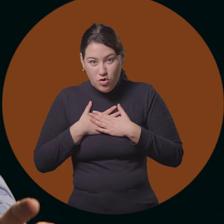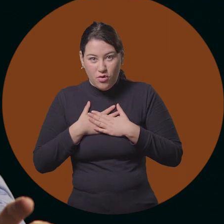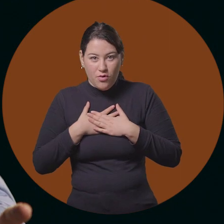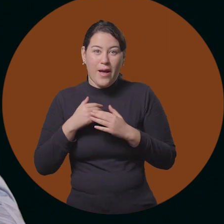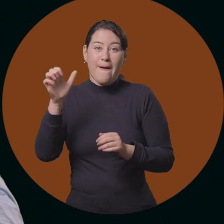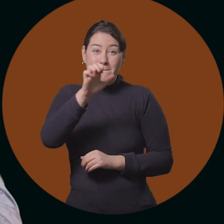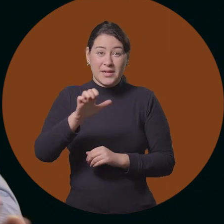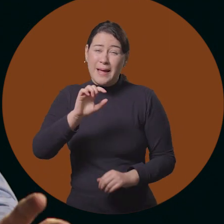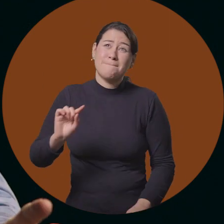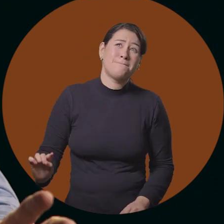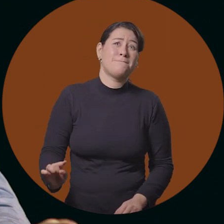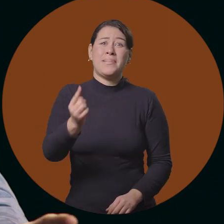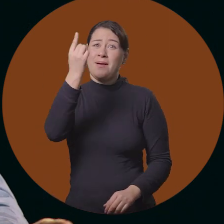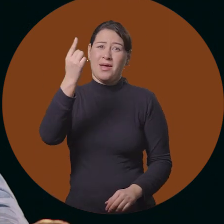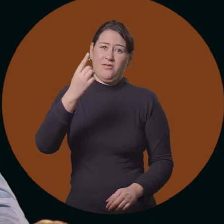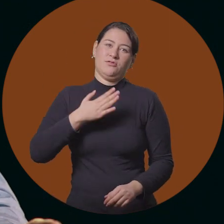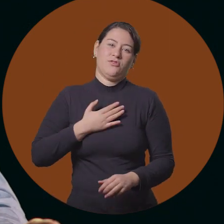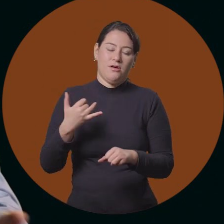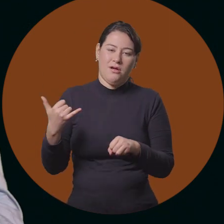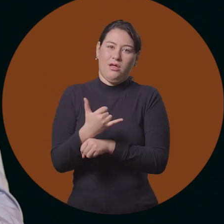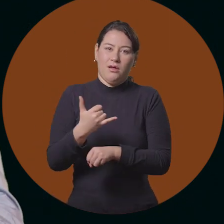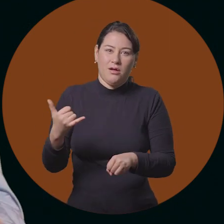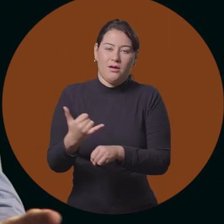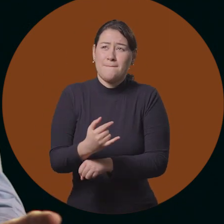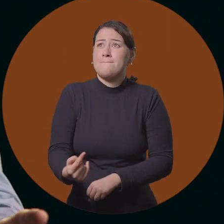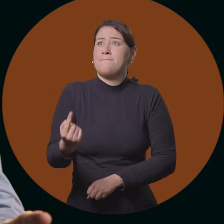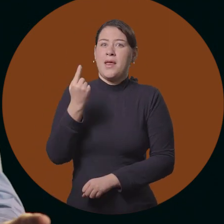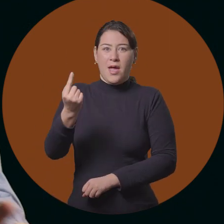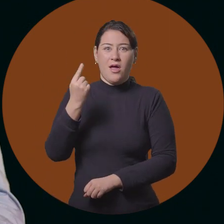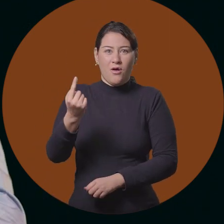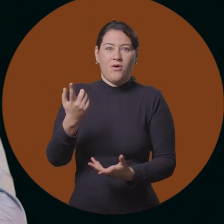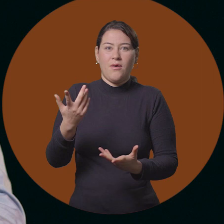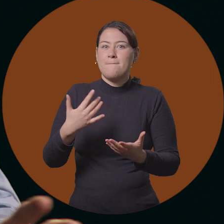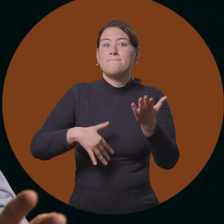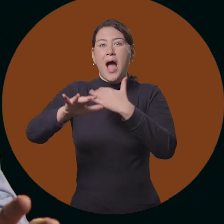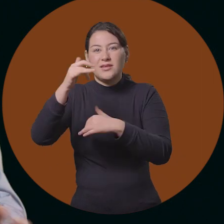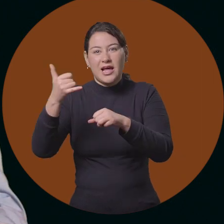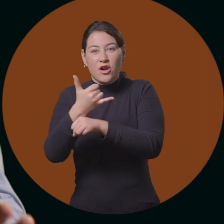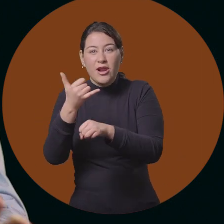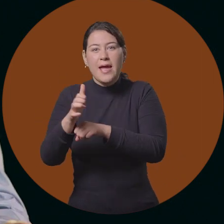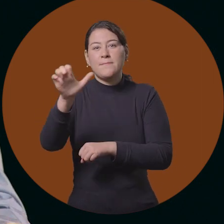en la empresa soy el número uno en cometer errores. El número uno, el que comete más errores en la empresa, soy yo.